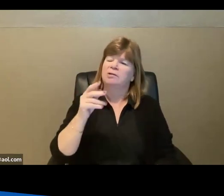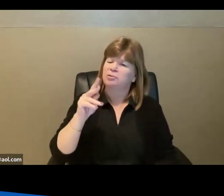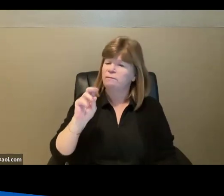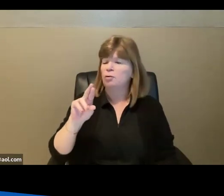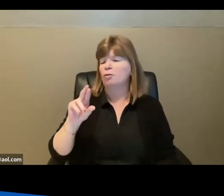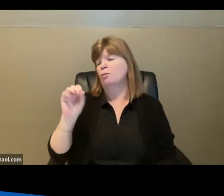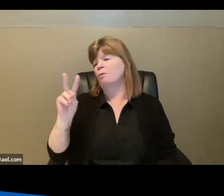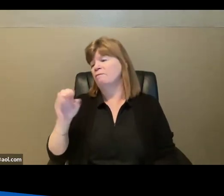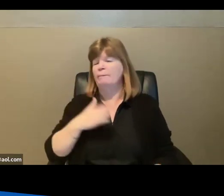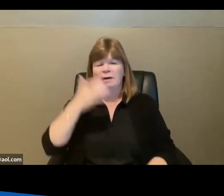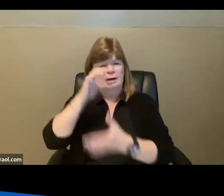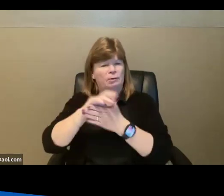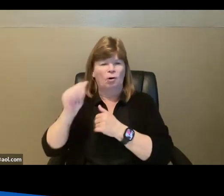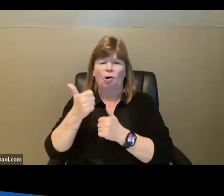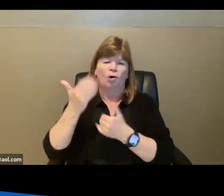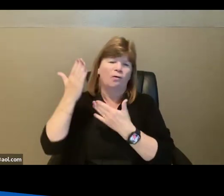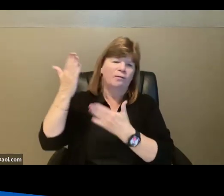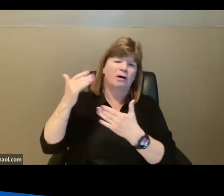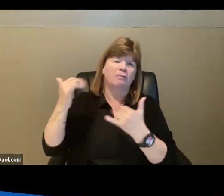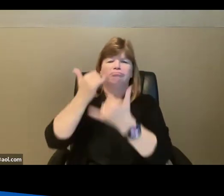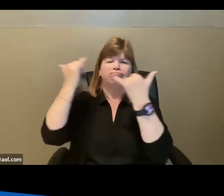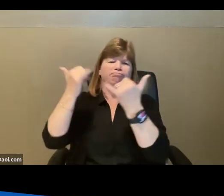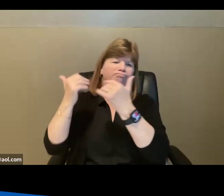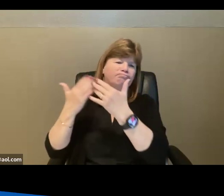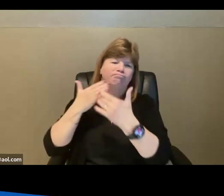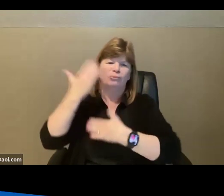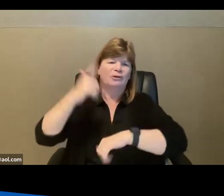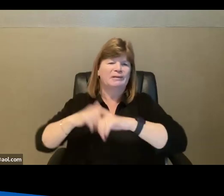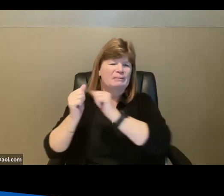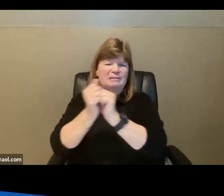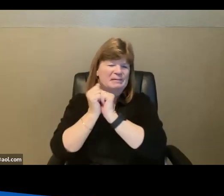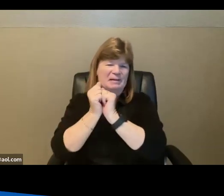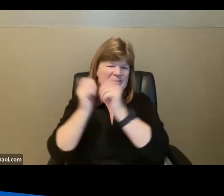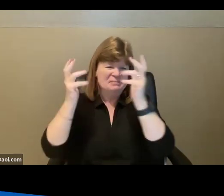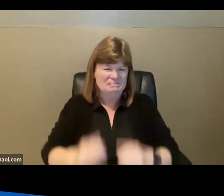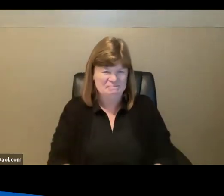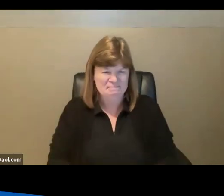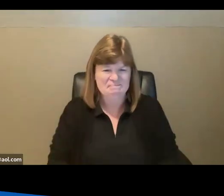están allá arriba pasándolo genial juntos, haciendo lo que sea que les guste hacer.